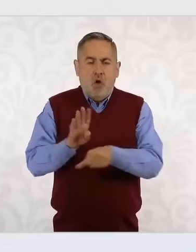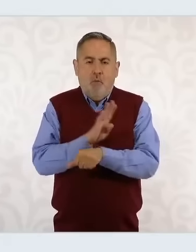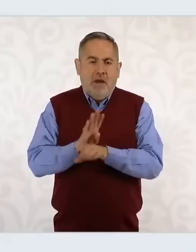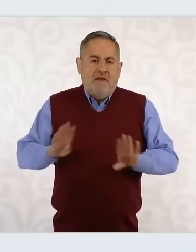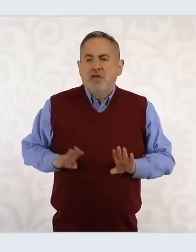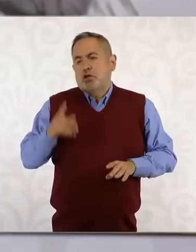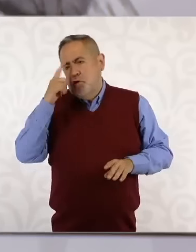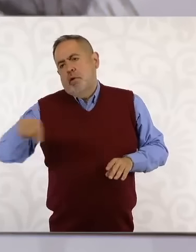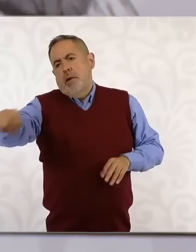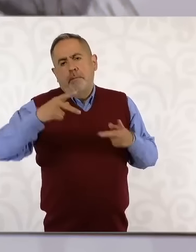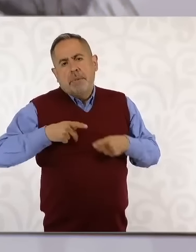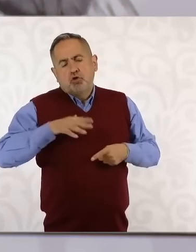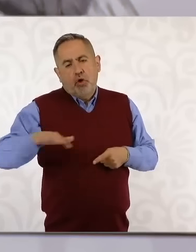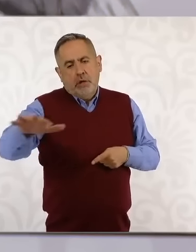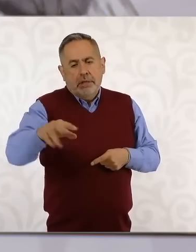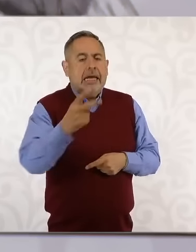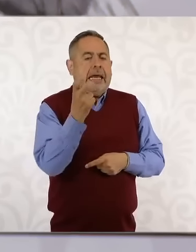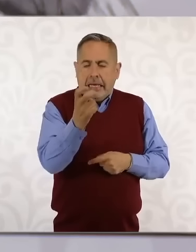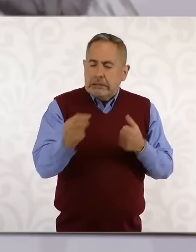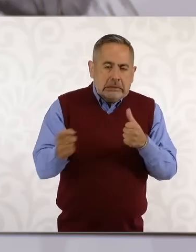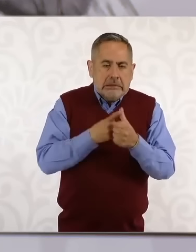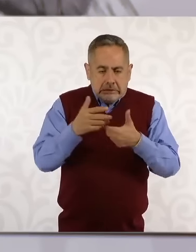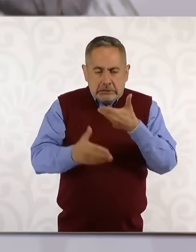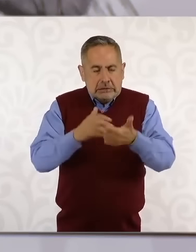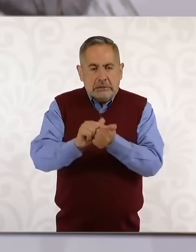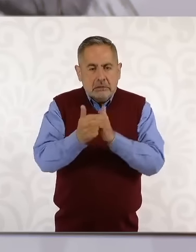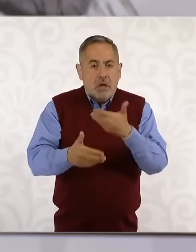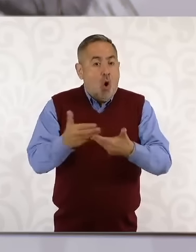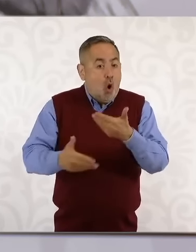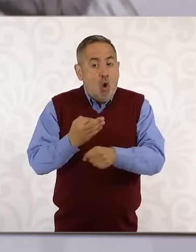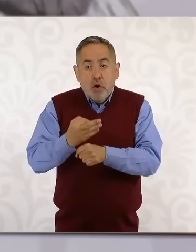es el nuevo esquema de desarrollo del sector energético y está funcionando. Hay quien no